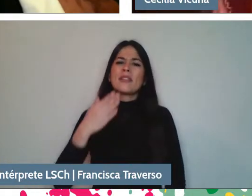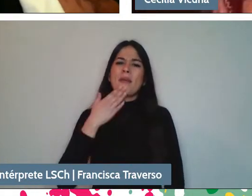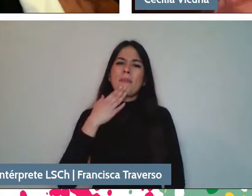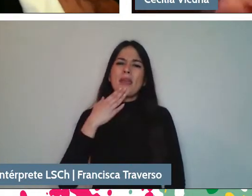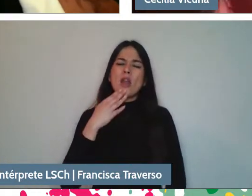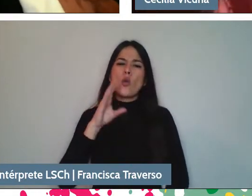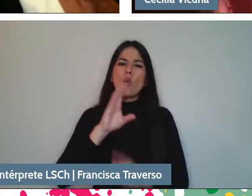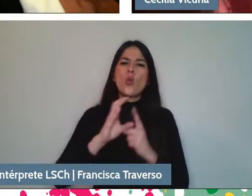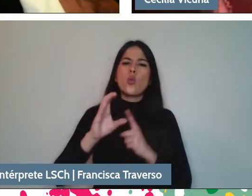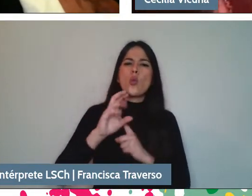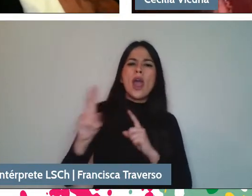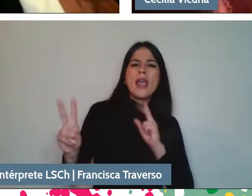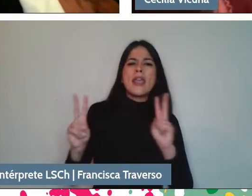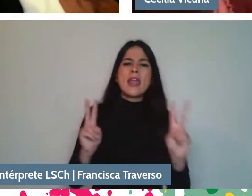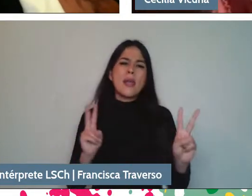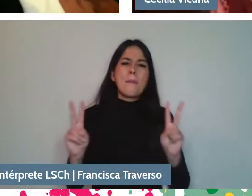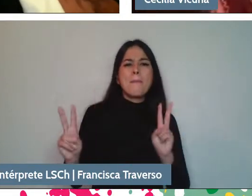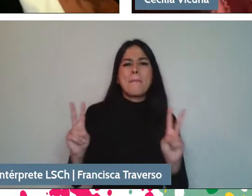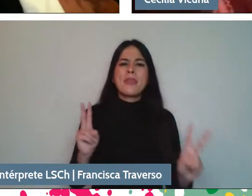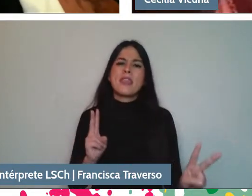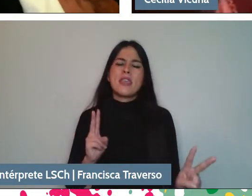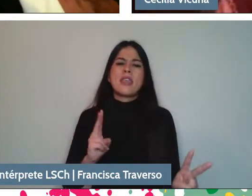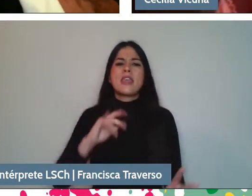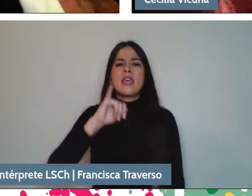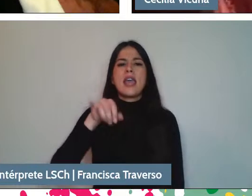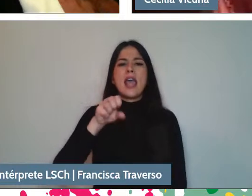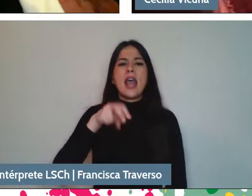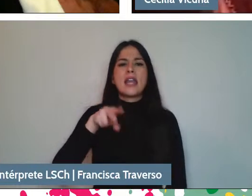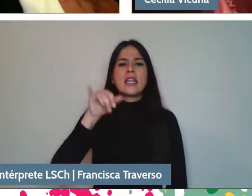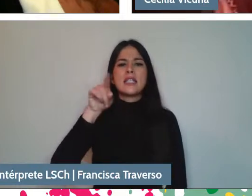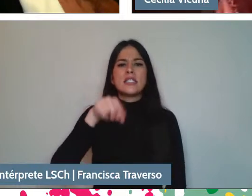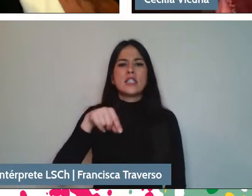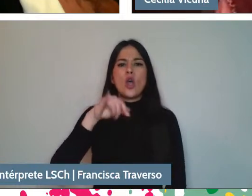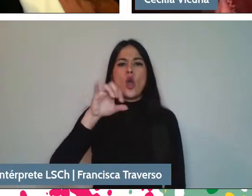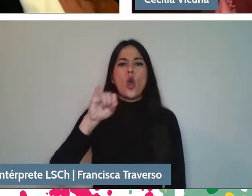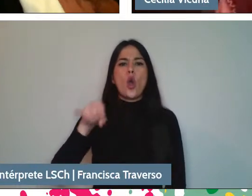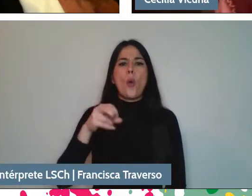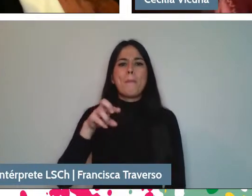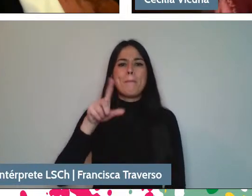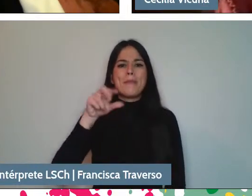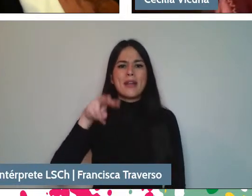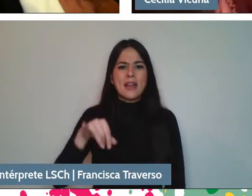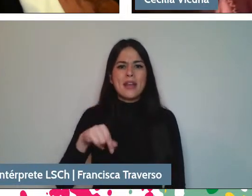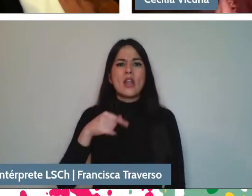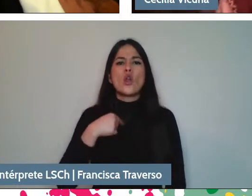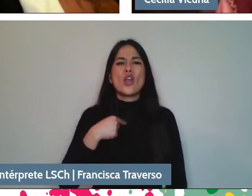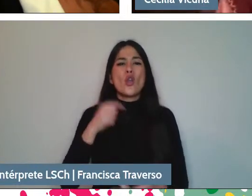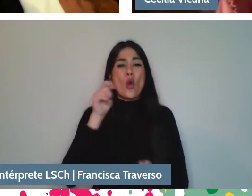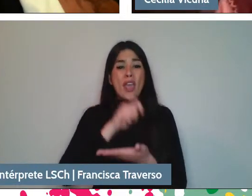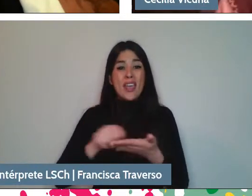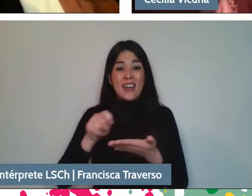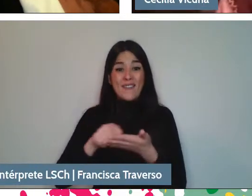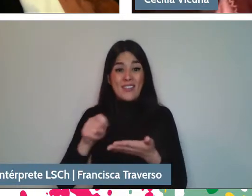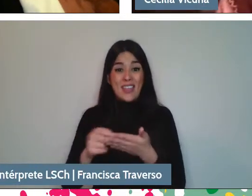Entonces si tú... lo que pasa es que todo lo que yo escribí en los años 60 antes de salir de Chile todavía está inédito,